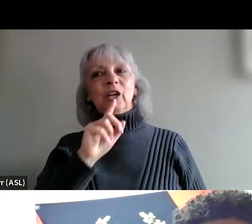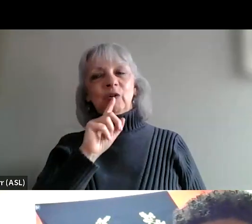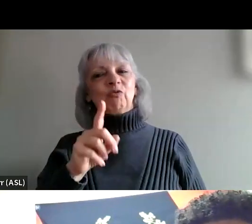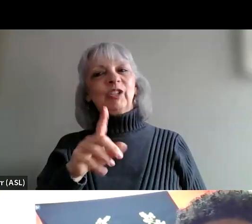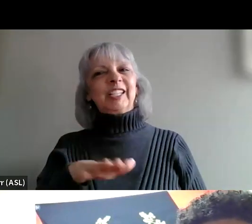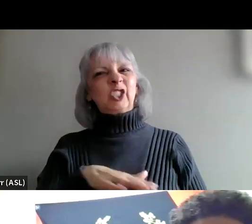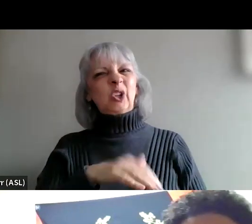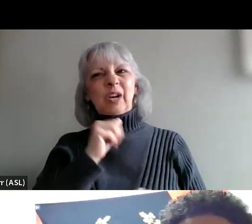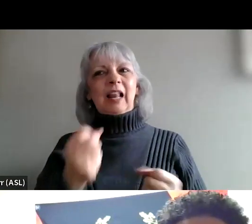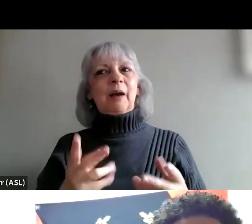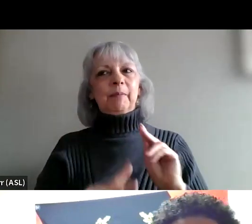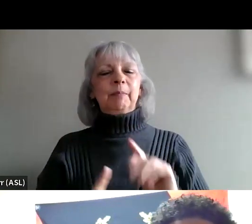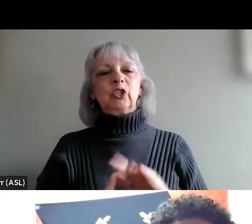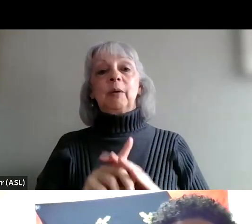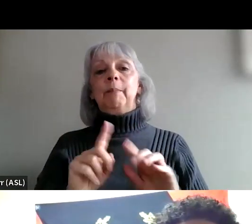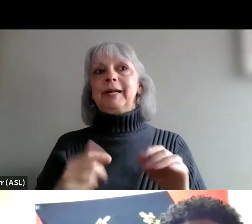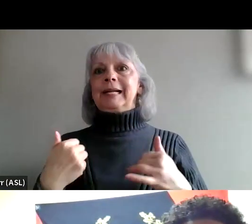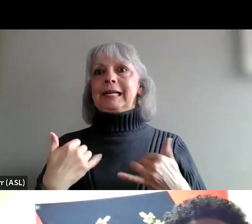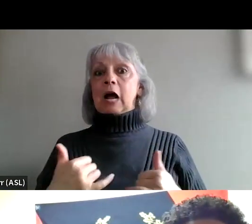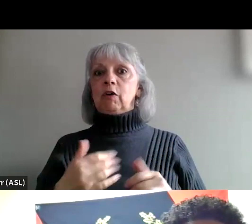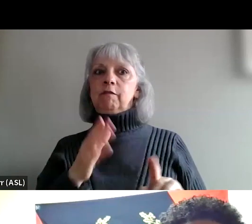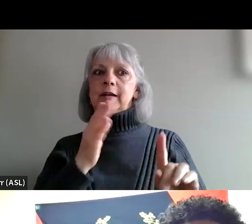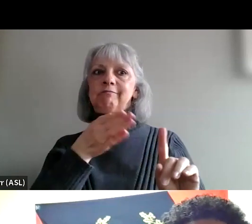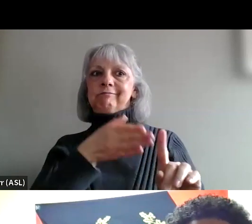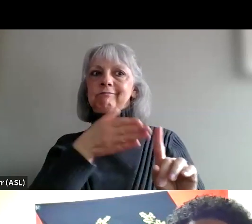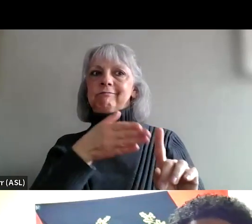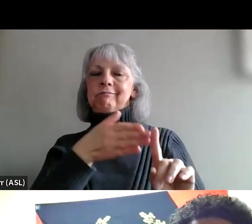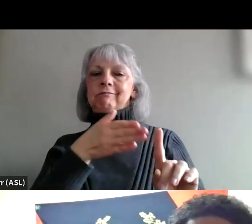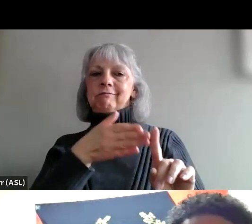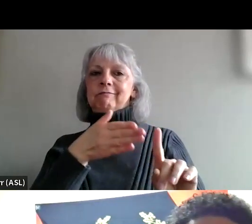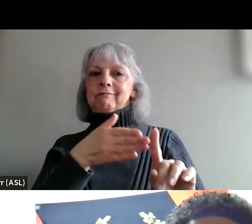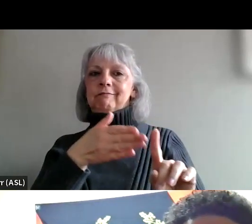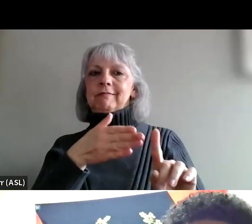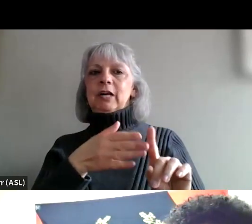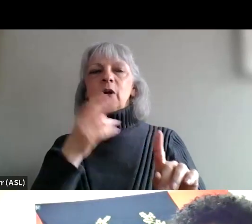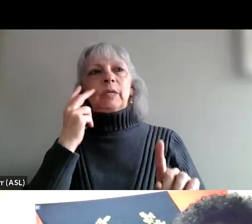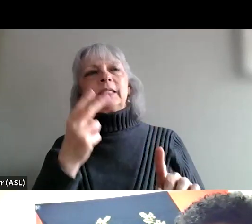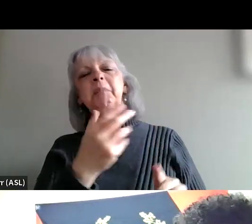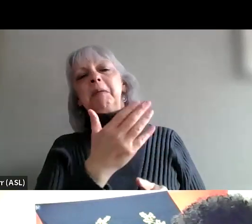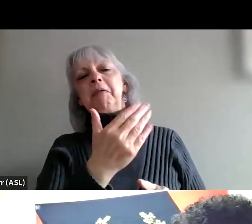pero ya llevamos un tiempo allí y vemos de unas 15 a 20 personas al día.